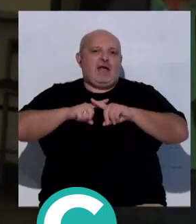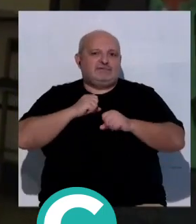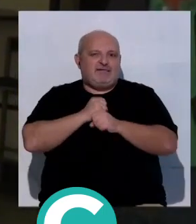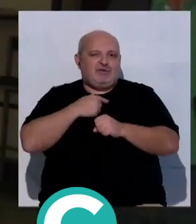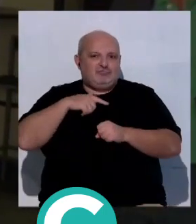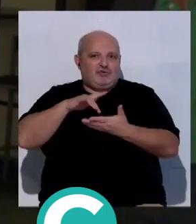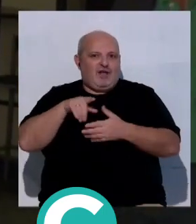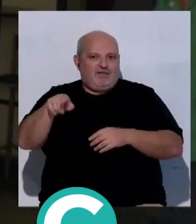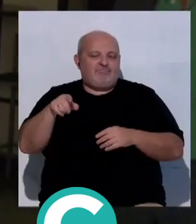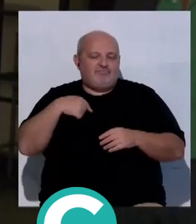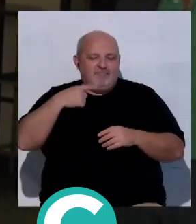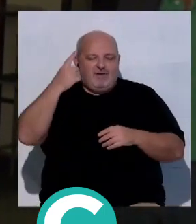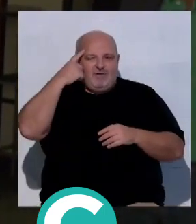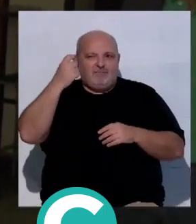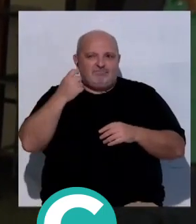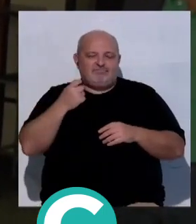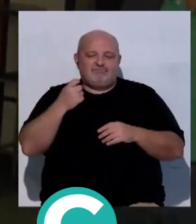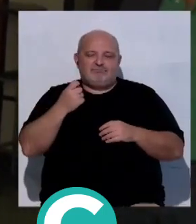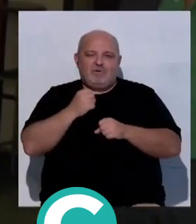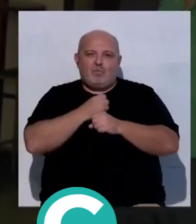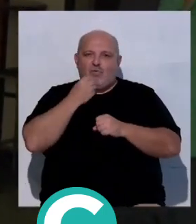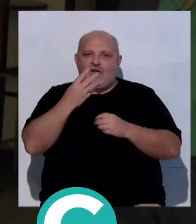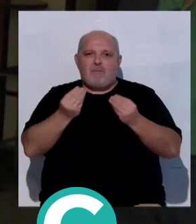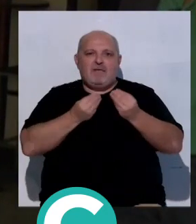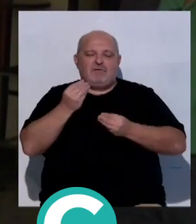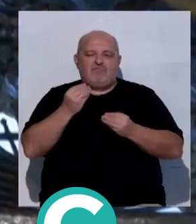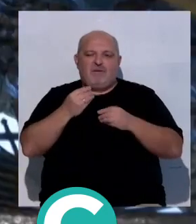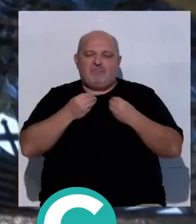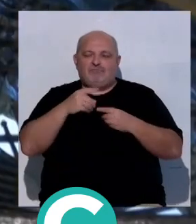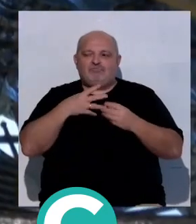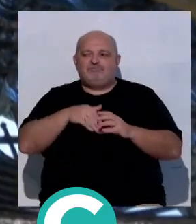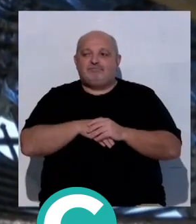puedo decir que un sitio donde se trabaja bastante bien un ambiente bien familiar la sillas blancas